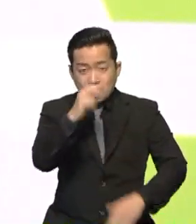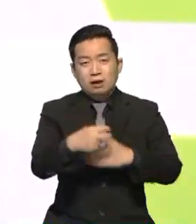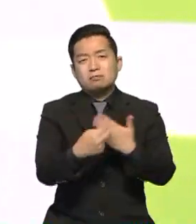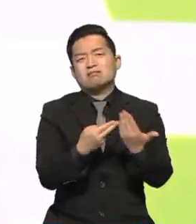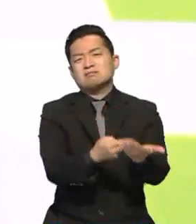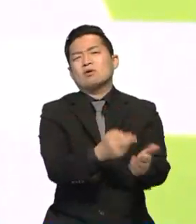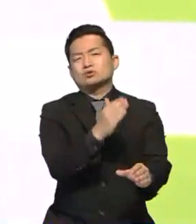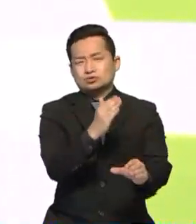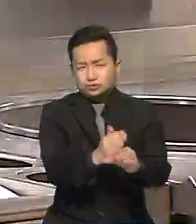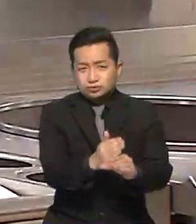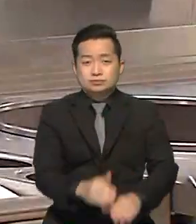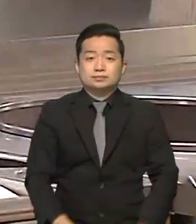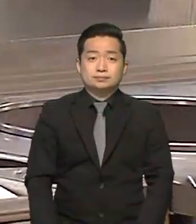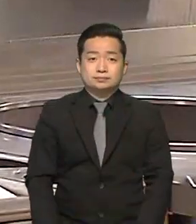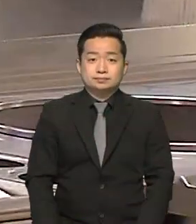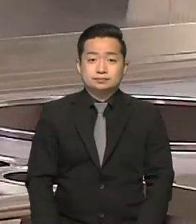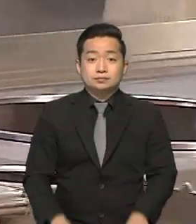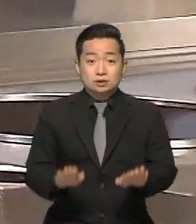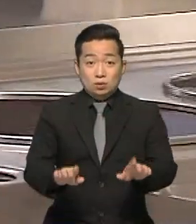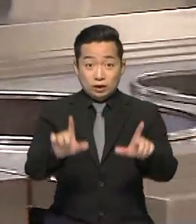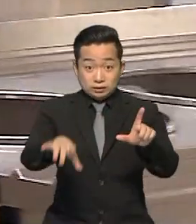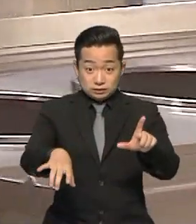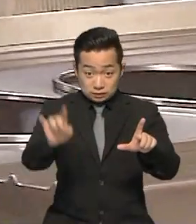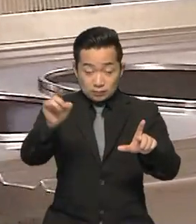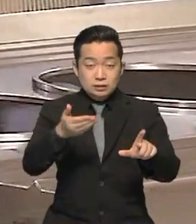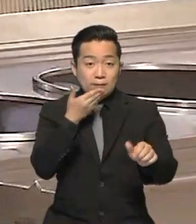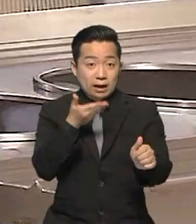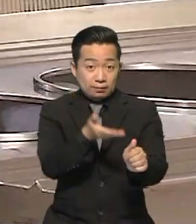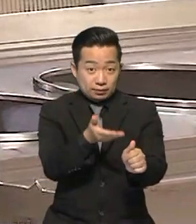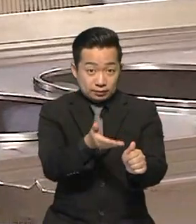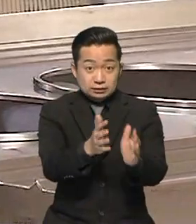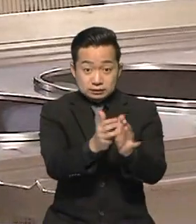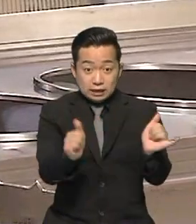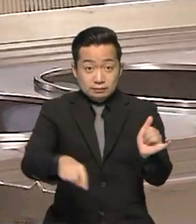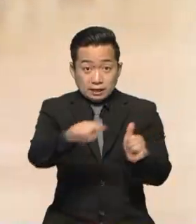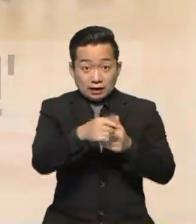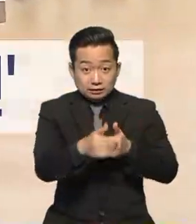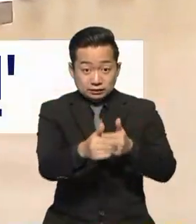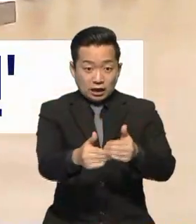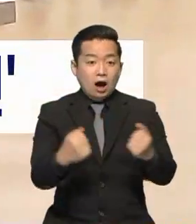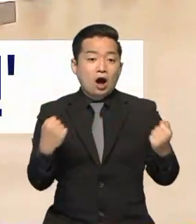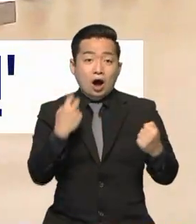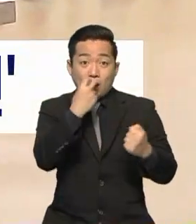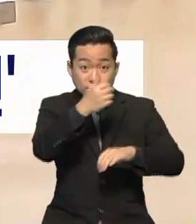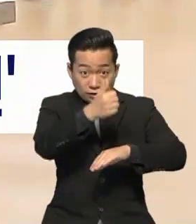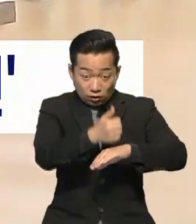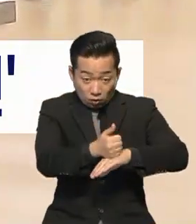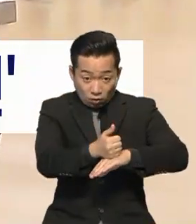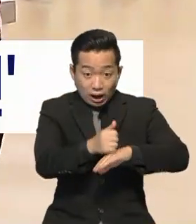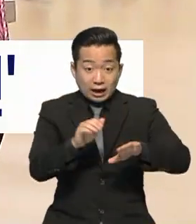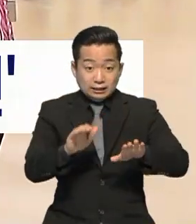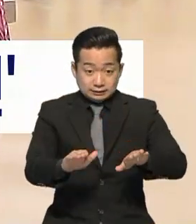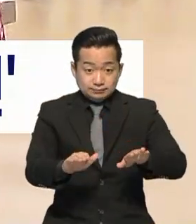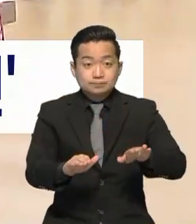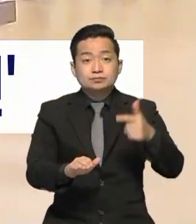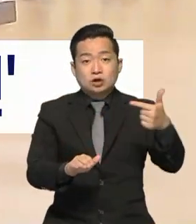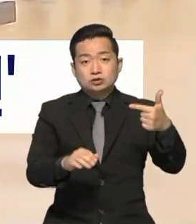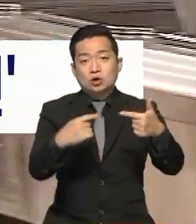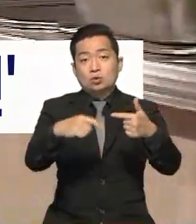(기자) 올해 처음으로 급석 노동자를 대상으로 진행 중인 건강 검진 결과 현재까지 6개 교육청에서 폐암 의심 등 폐